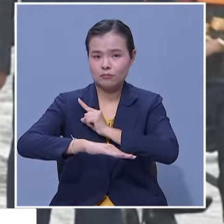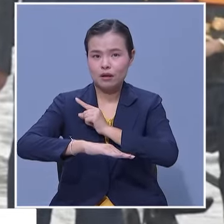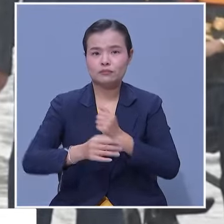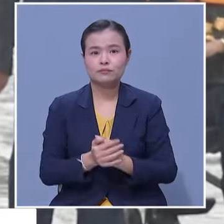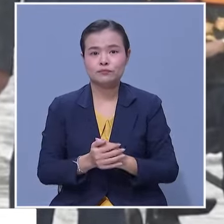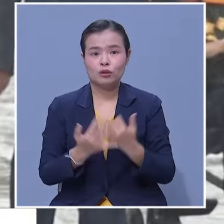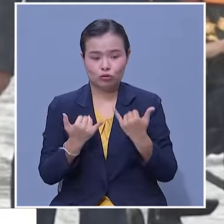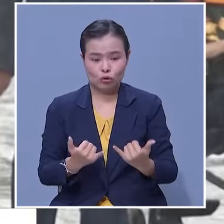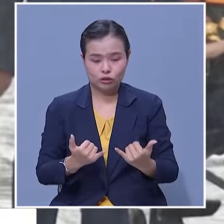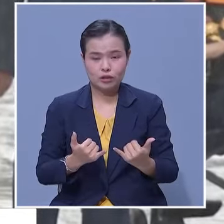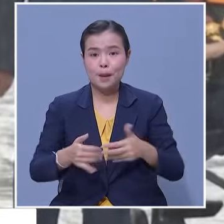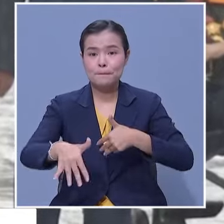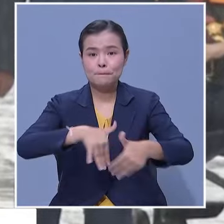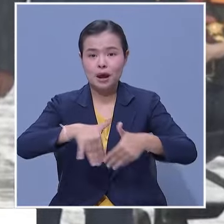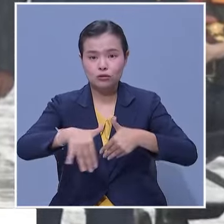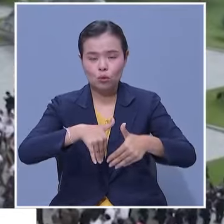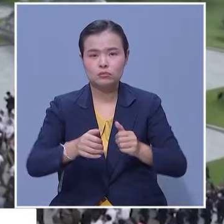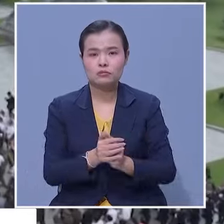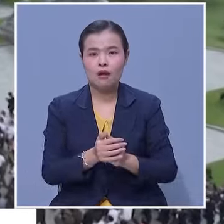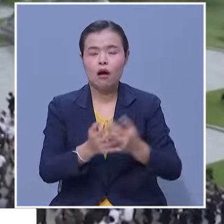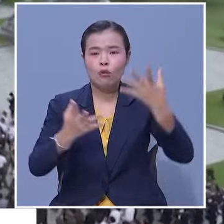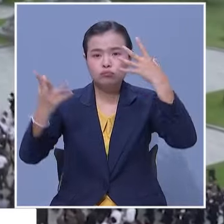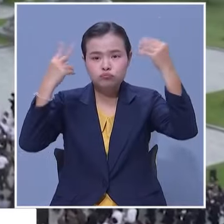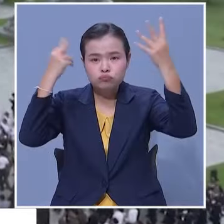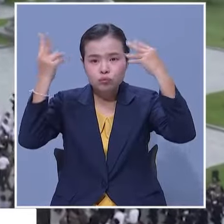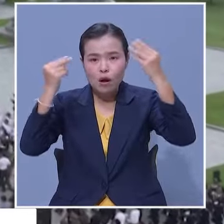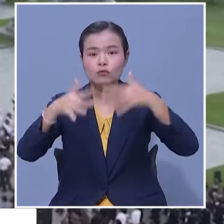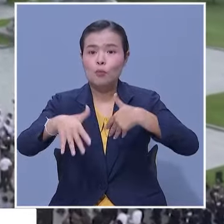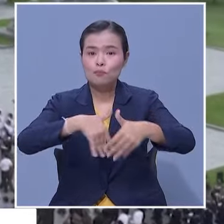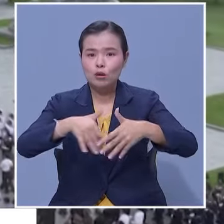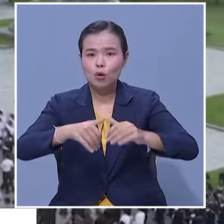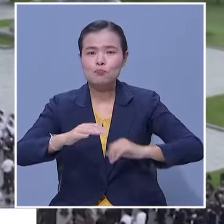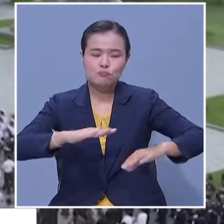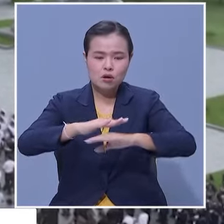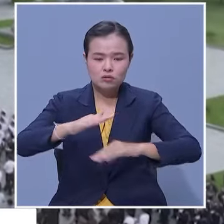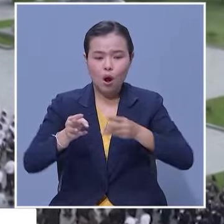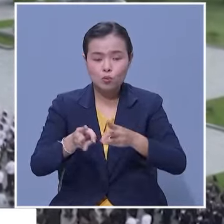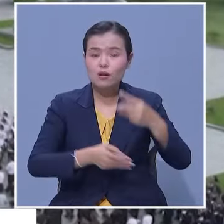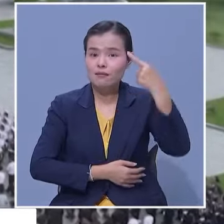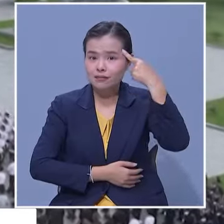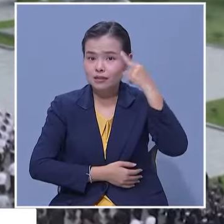ปัจจุบันก็คือการสร้างสวรรค์สำหรับประชา ชนบนพื้นฐานอุดมการณ์ที่ได้รับการปกป้อง